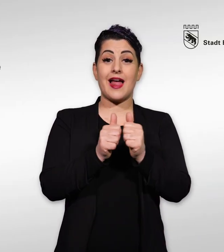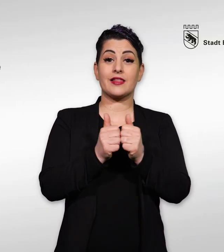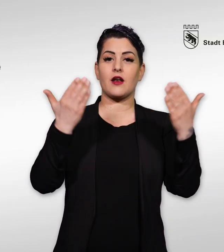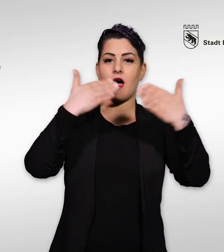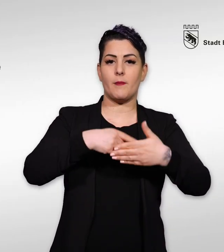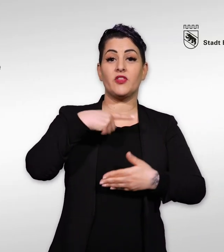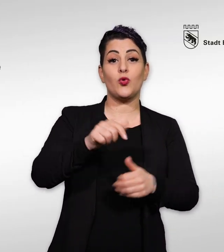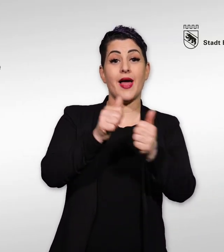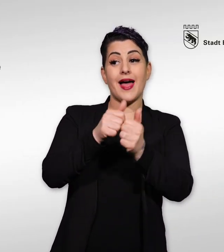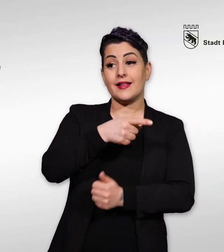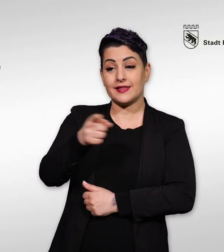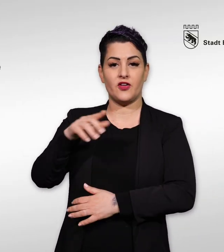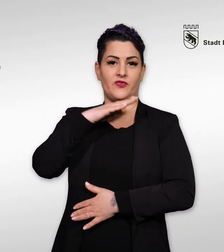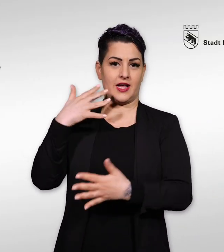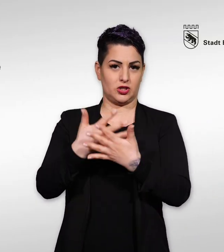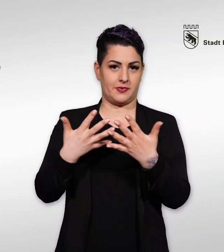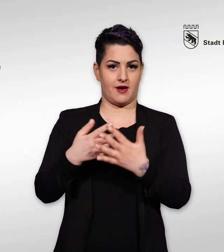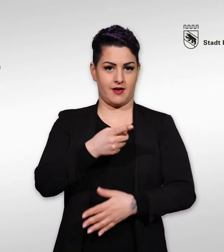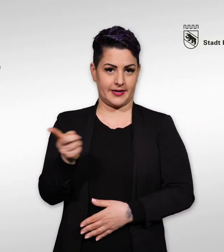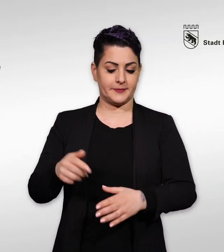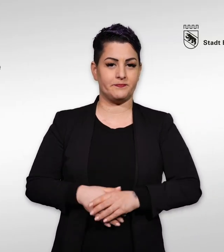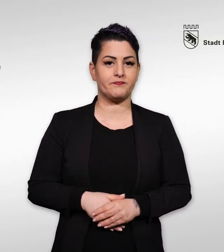Elternabend für fremdsprachige Eltern